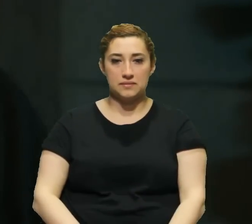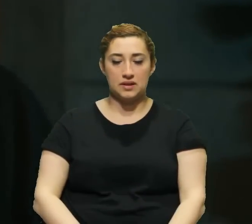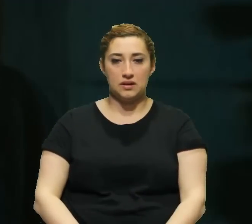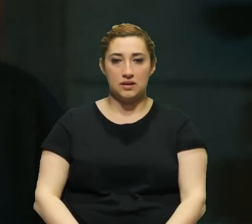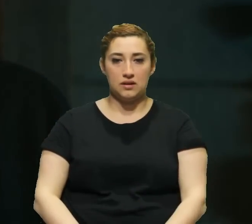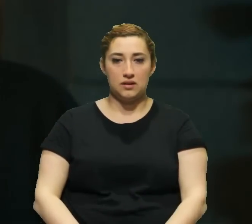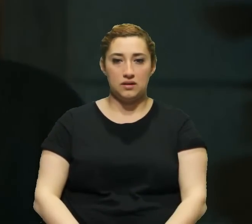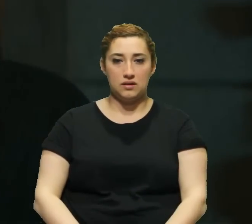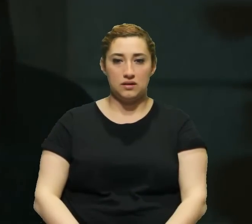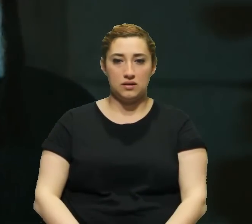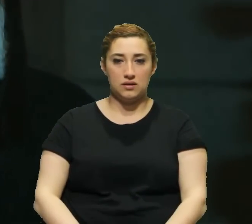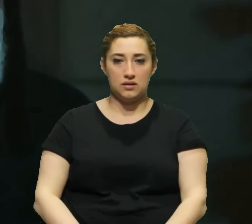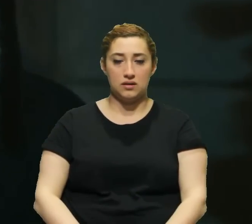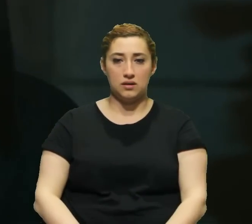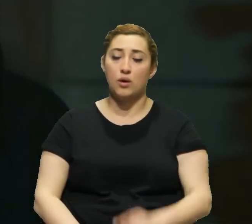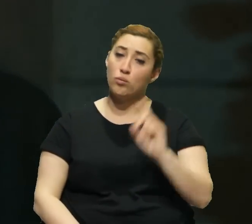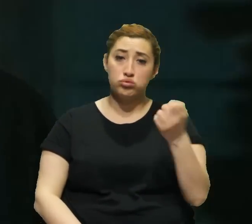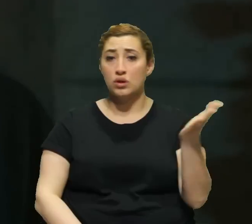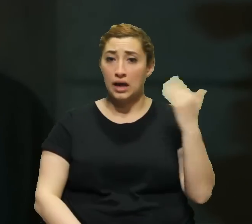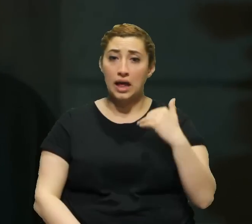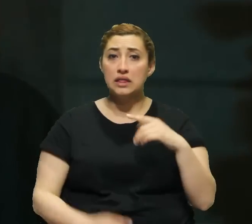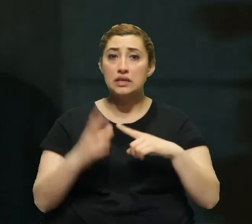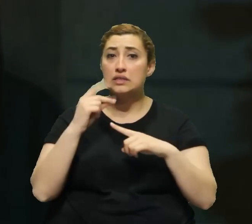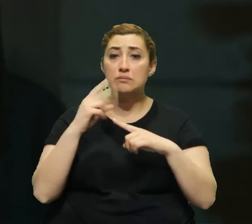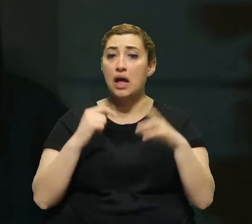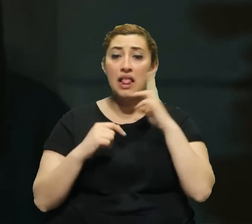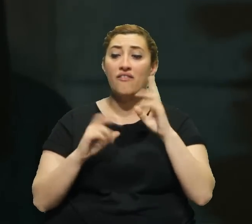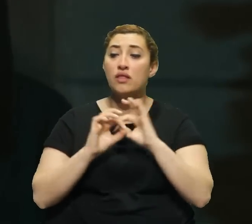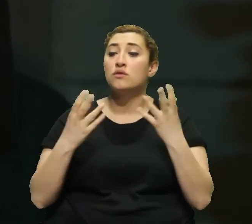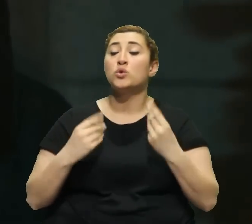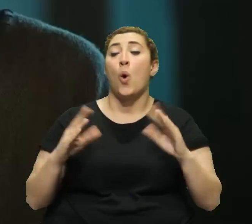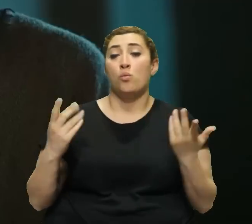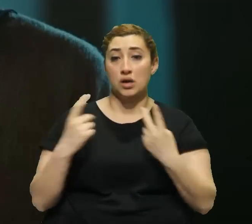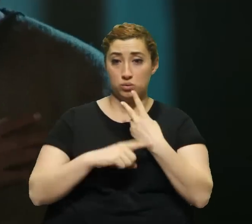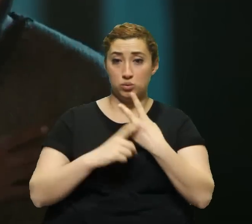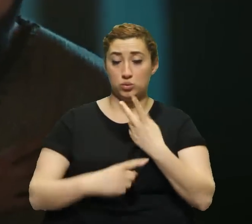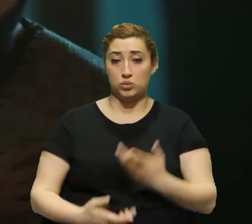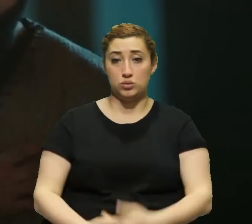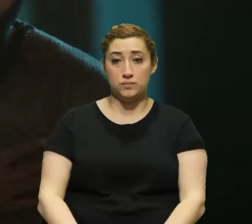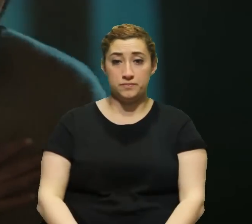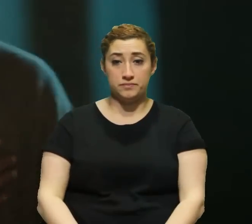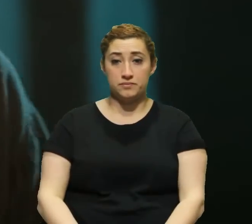Ha, hele bul gel. İsmail Efendi'siz olmaz Yunus'um.